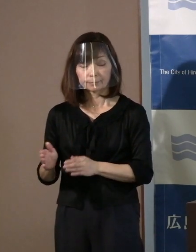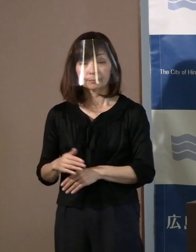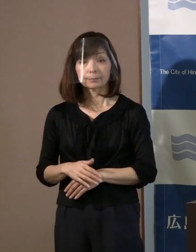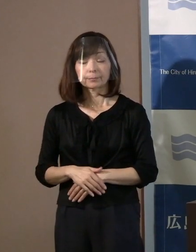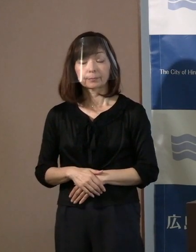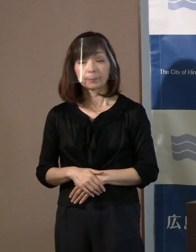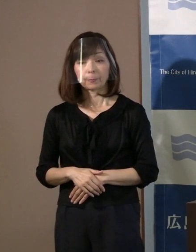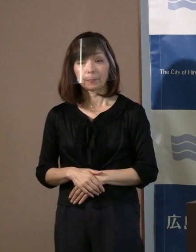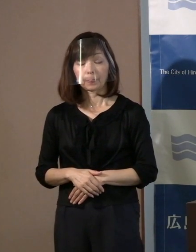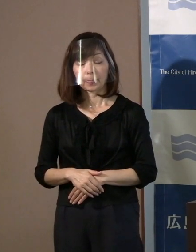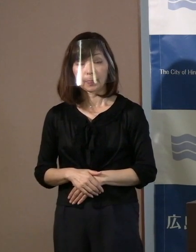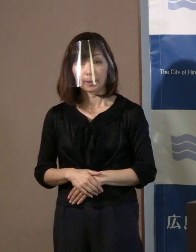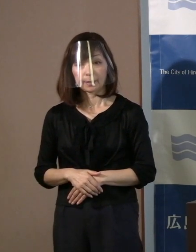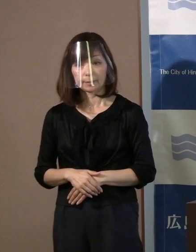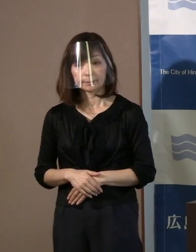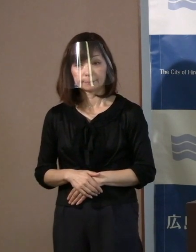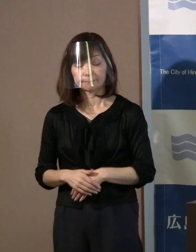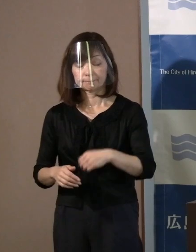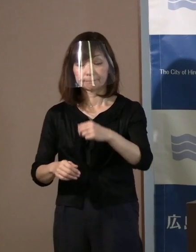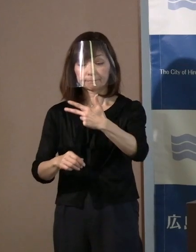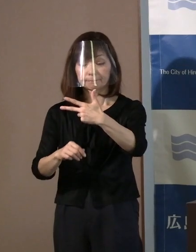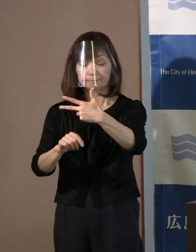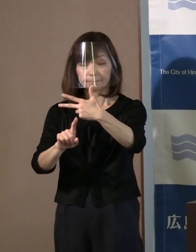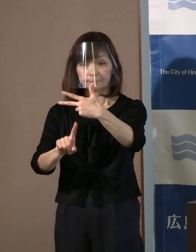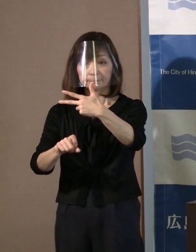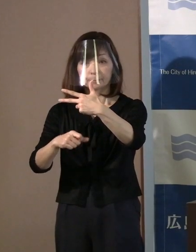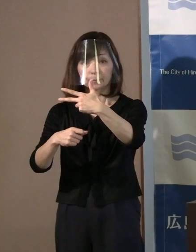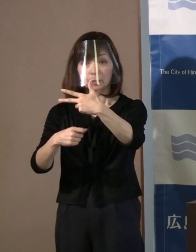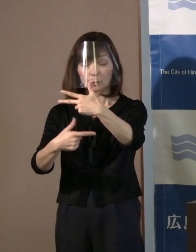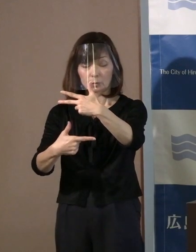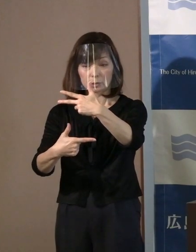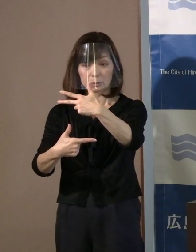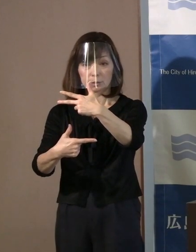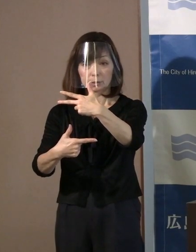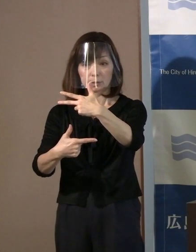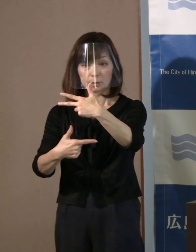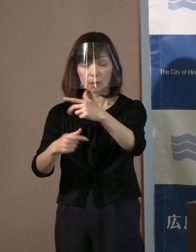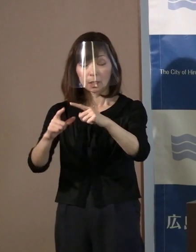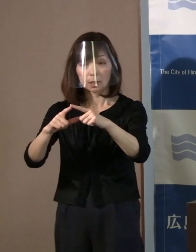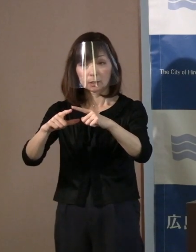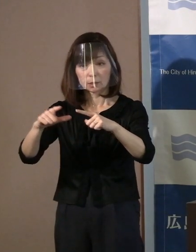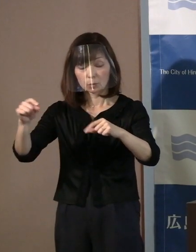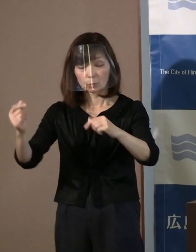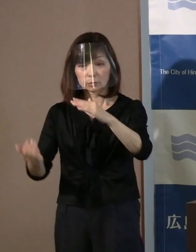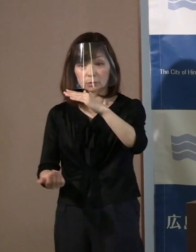(記者)追加で､今月16日だと思うのですけど､ 日本最大の考古学界の､